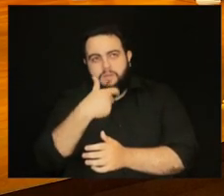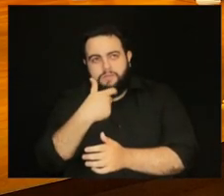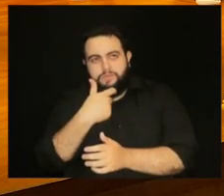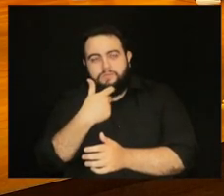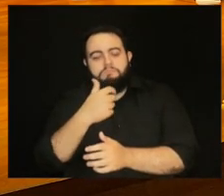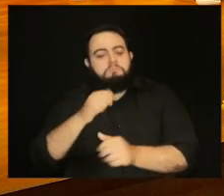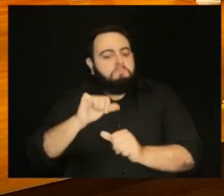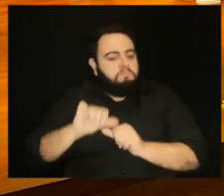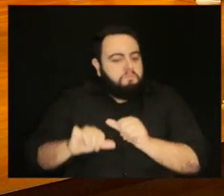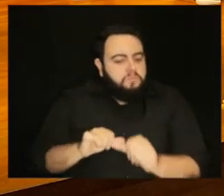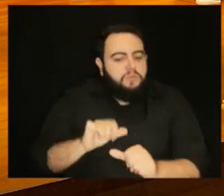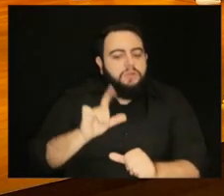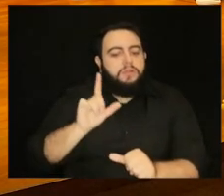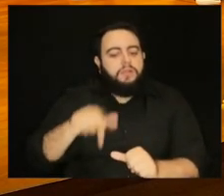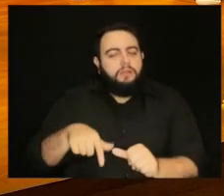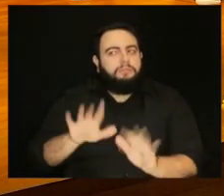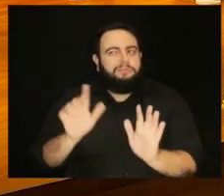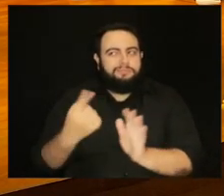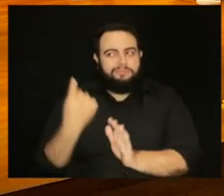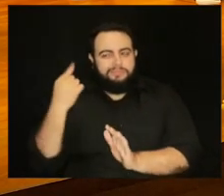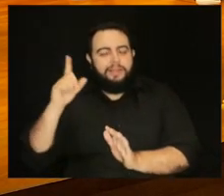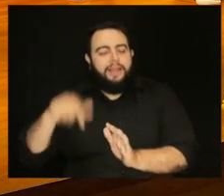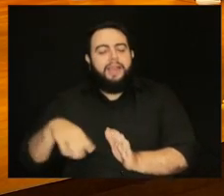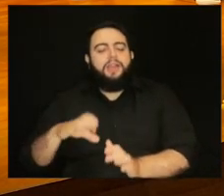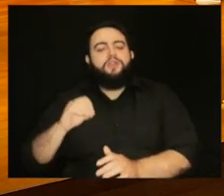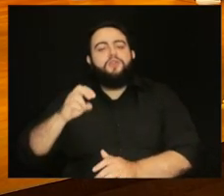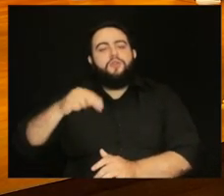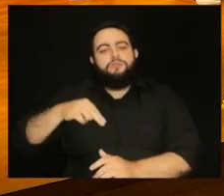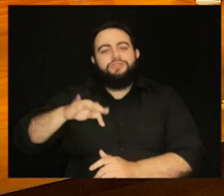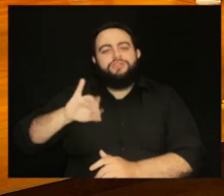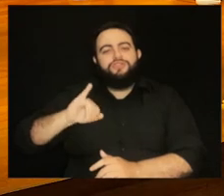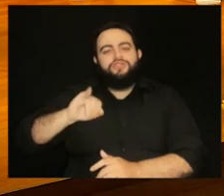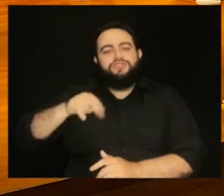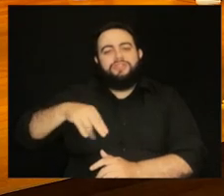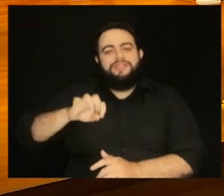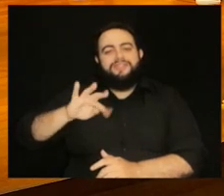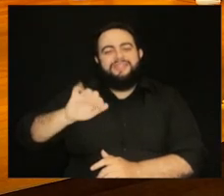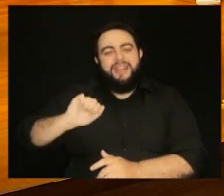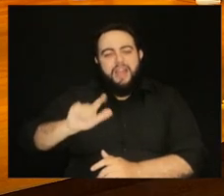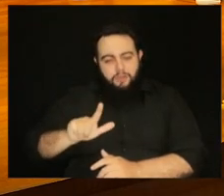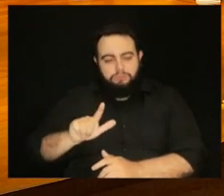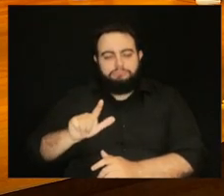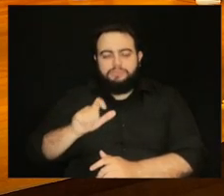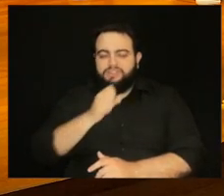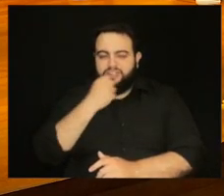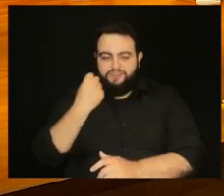na Cervejaria Continental e pra inauguração da Cervejaria Continental quem eles trazem: